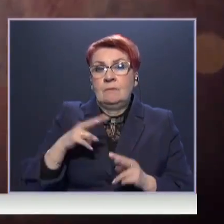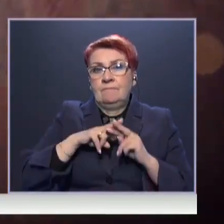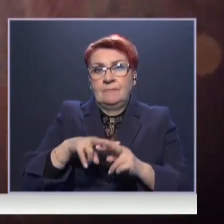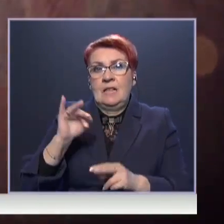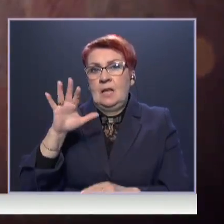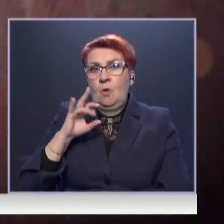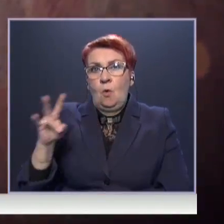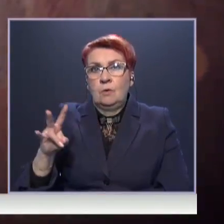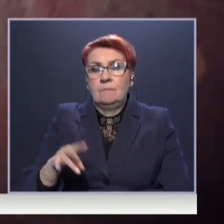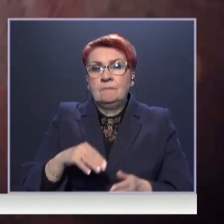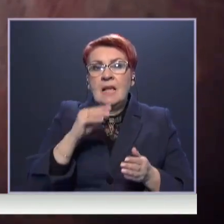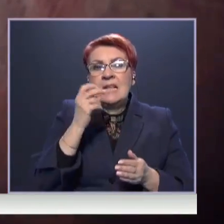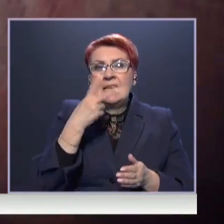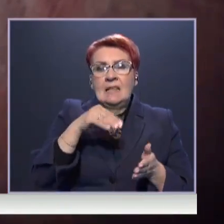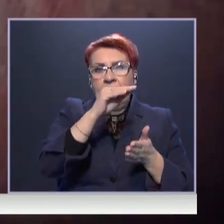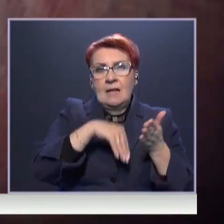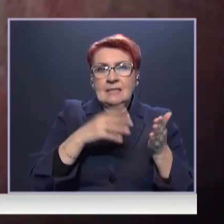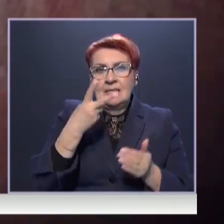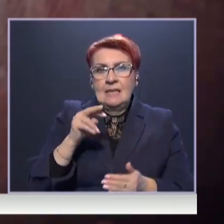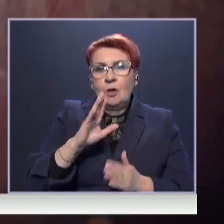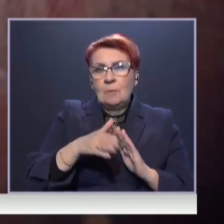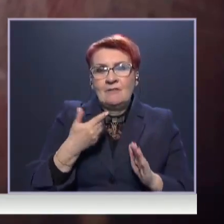декларации Митрополита Сергия призывавшего к сотрудничеству